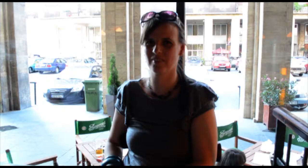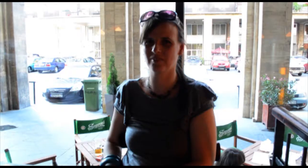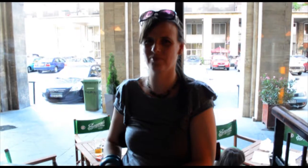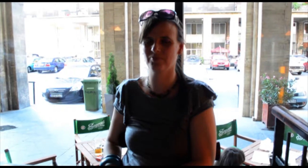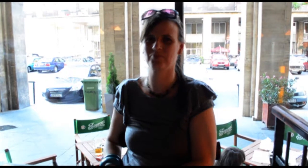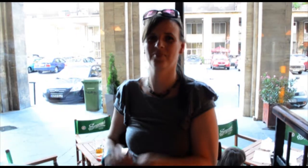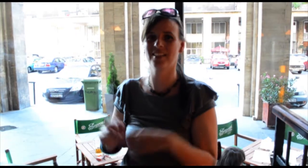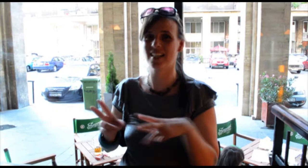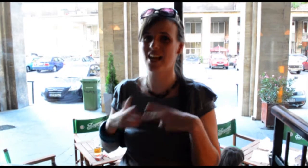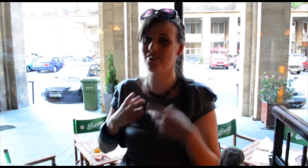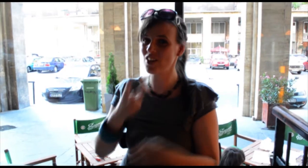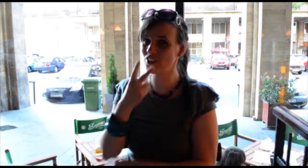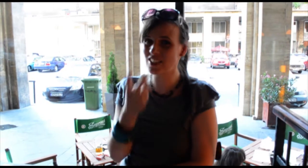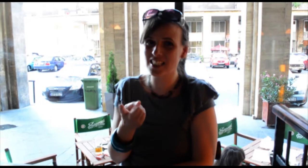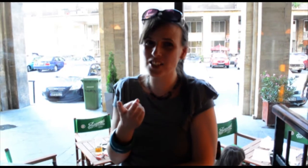Kedves Nézőink!